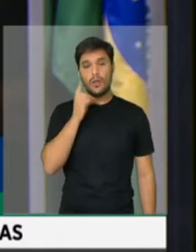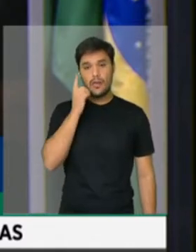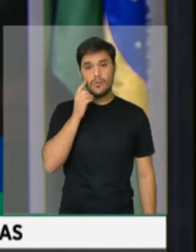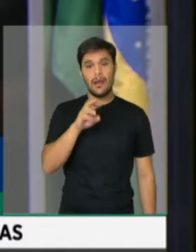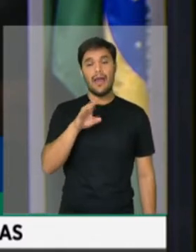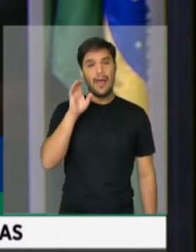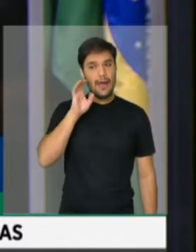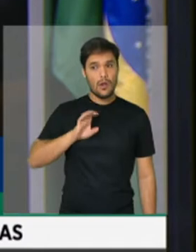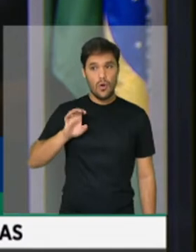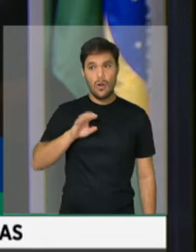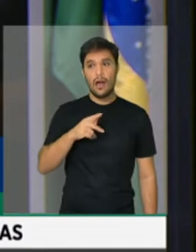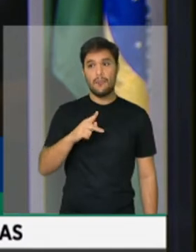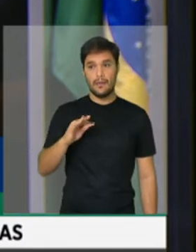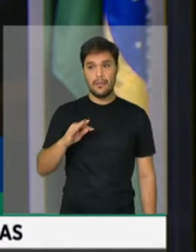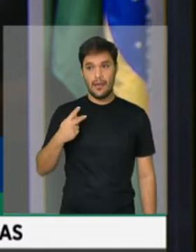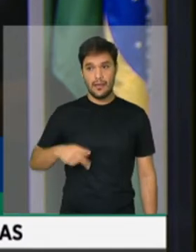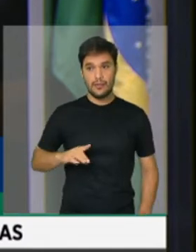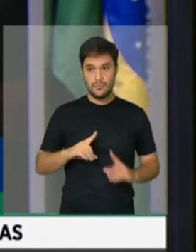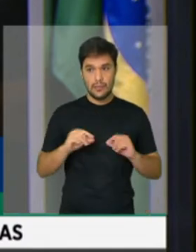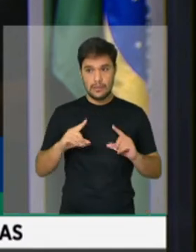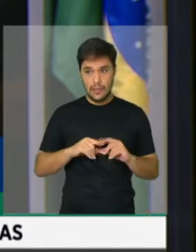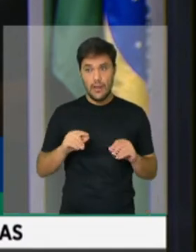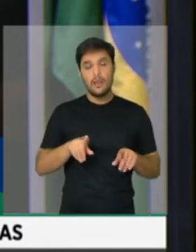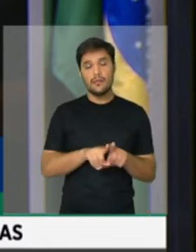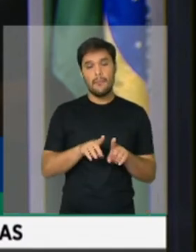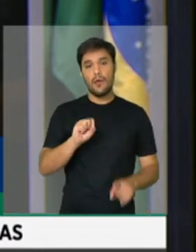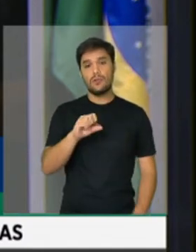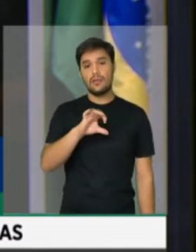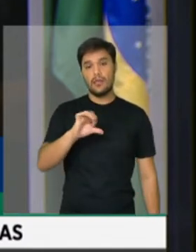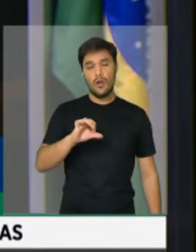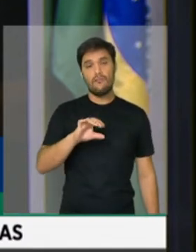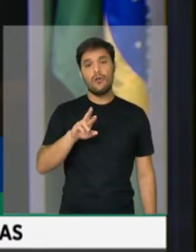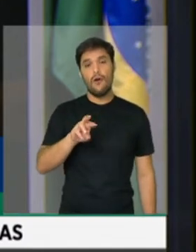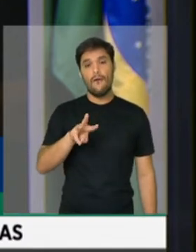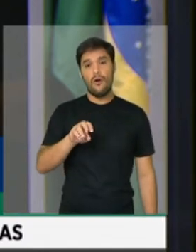DO PL DA BAHIA, 46 E 54 DO DEPUTADO POMPEO DE MATTOS DO PDT DO RIO GRANDE DO SUL, NÚMERO 65 E 68 DO DEPUTADO